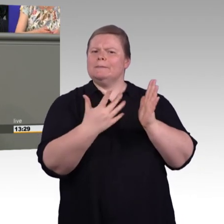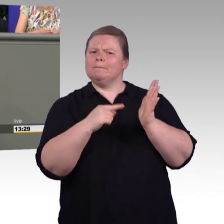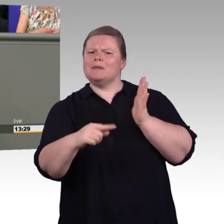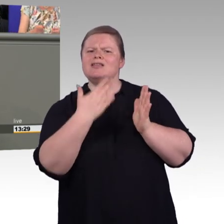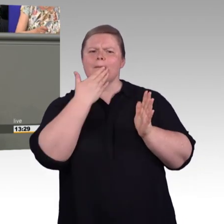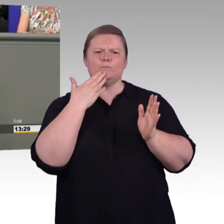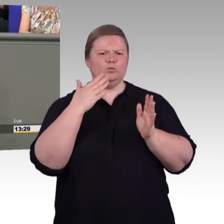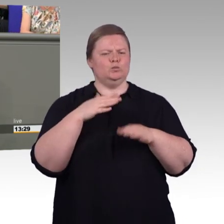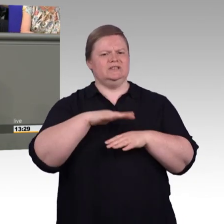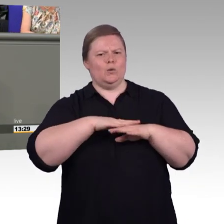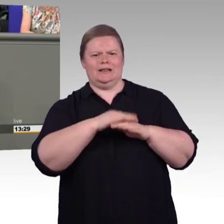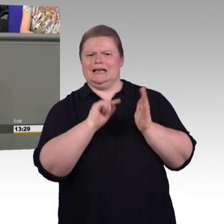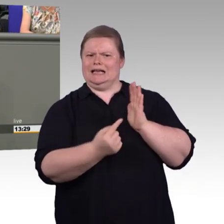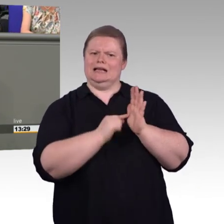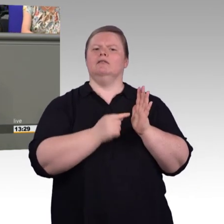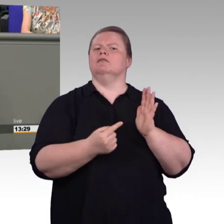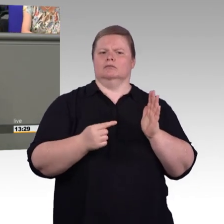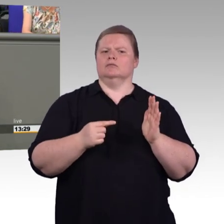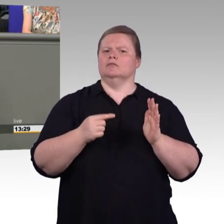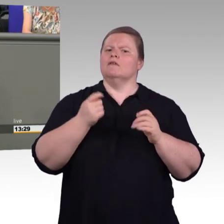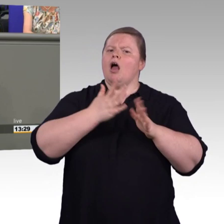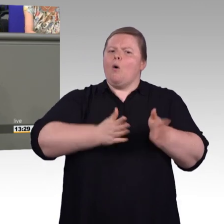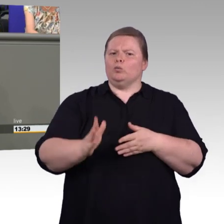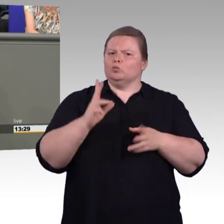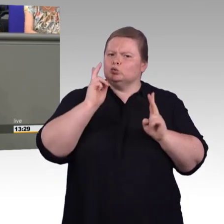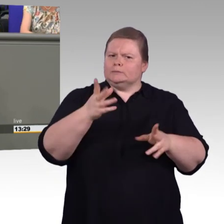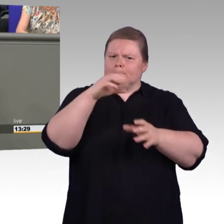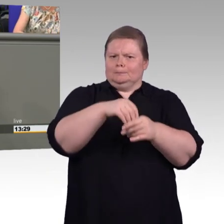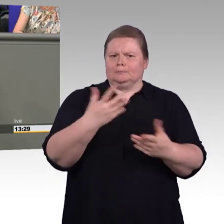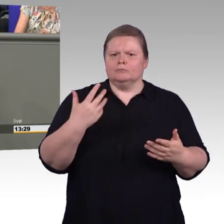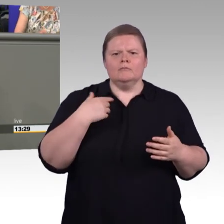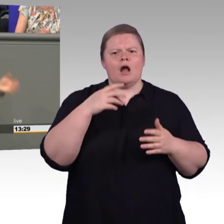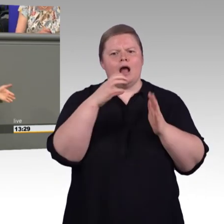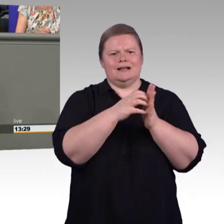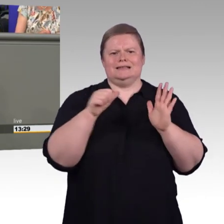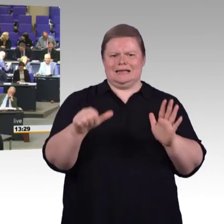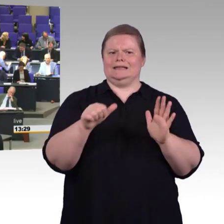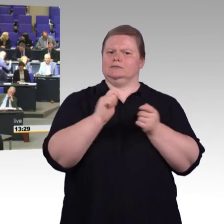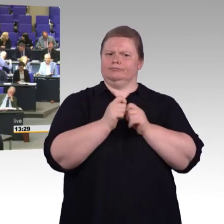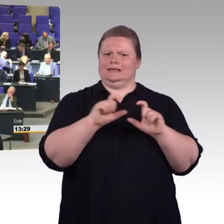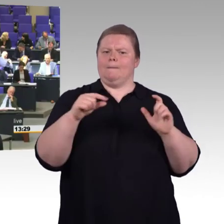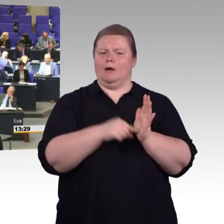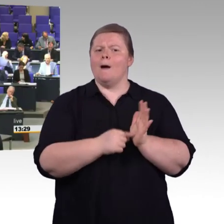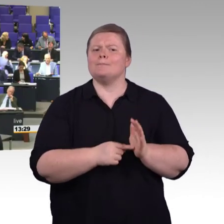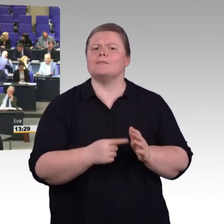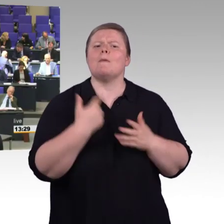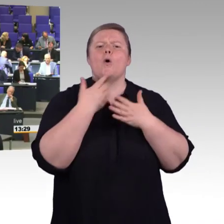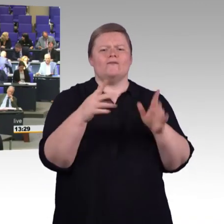Meine Damen und Herren, ich bin der Meinung das Recht heute darf überhaupt keine Unterscheidung mehr machen, ob ein Kind ehelich oder nicht ehelich gezeugt ist.